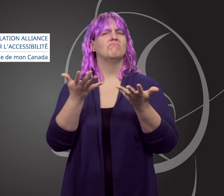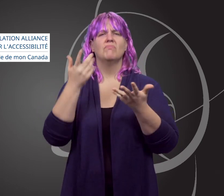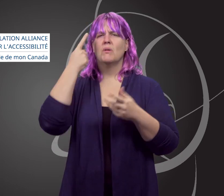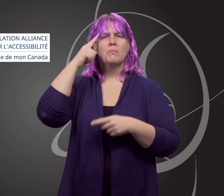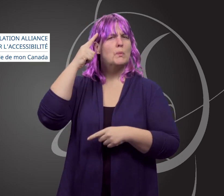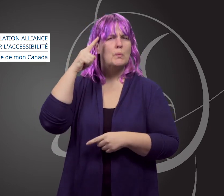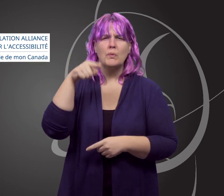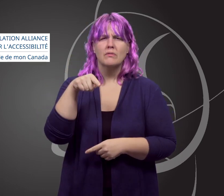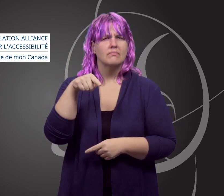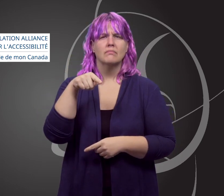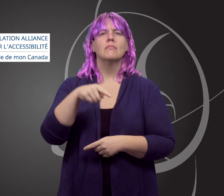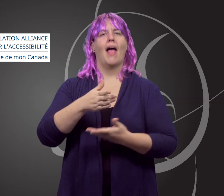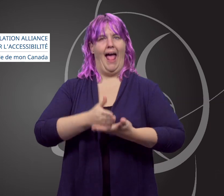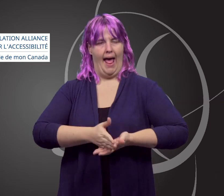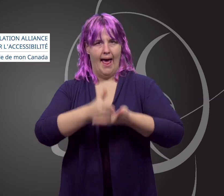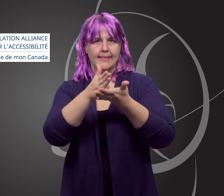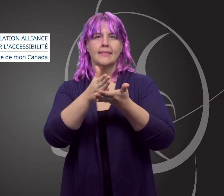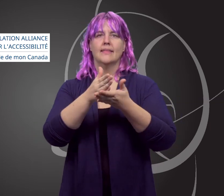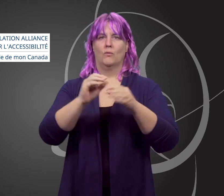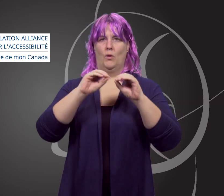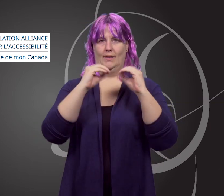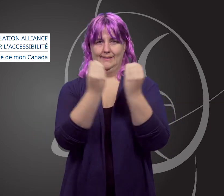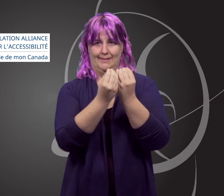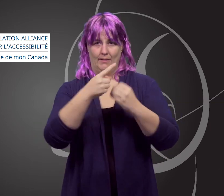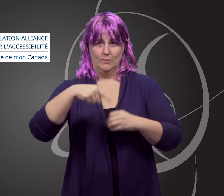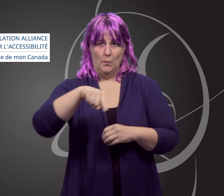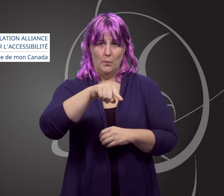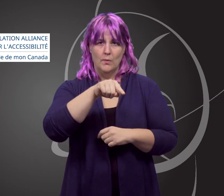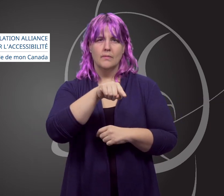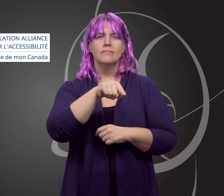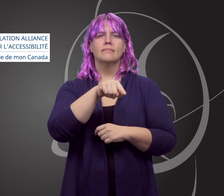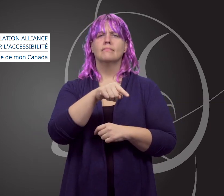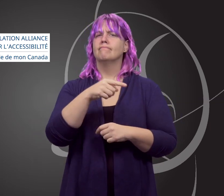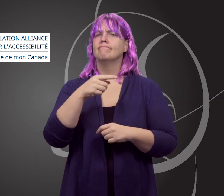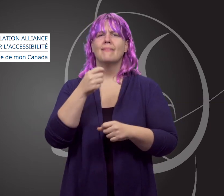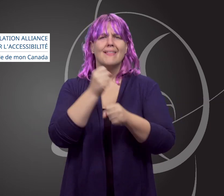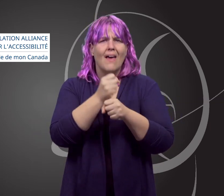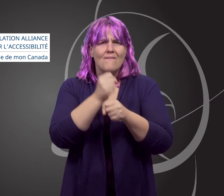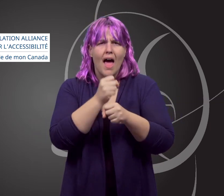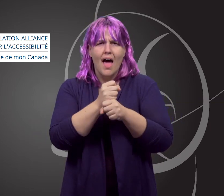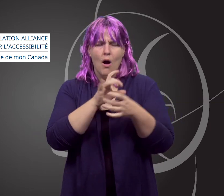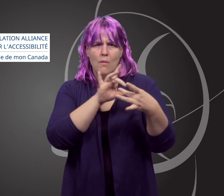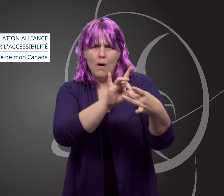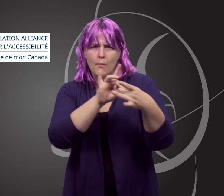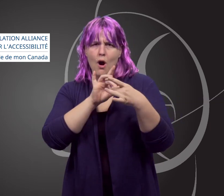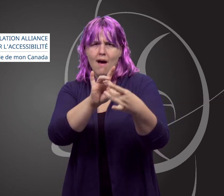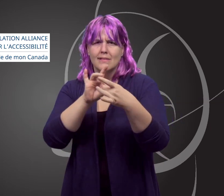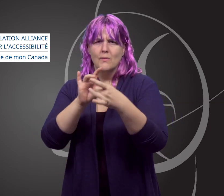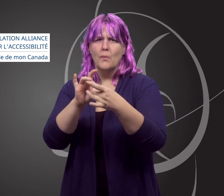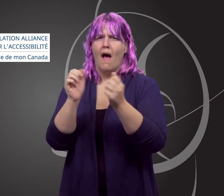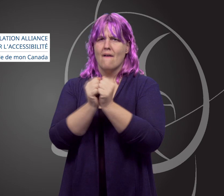permettant alors l’organisation de travailler en collaboration